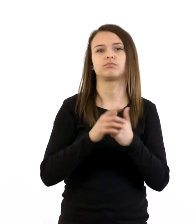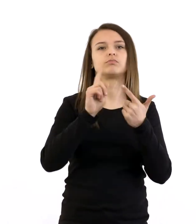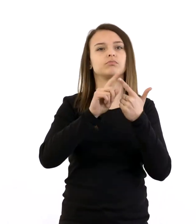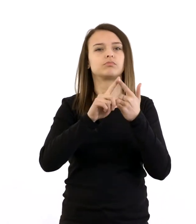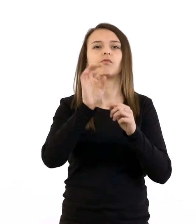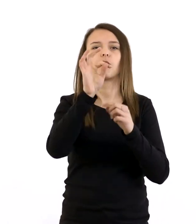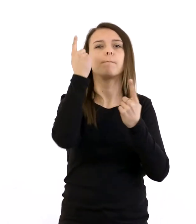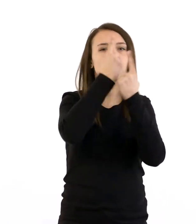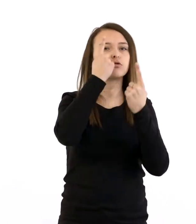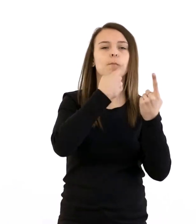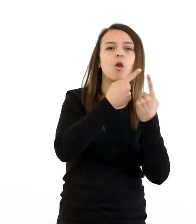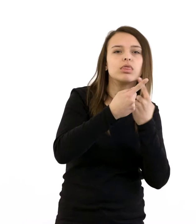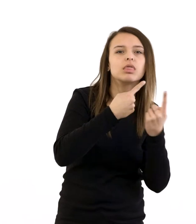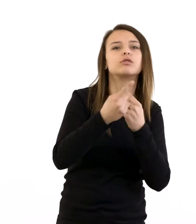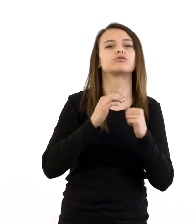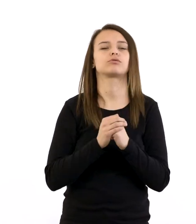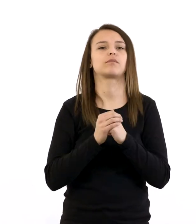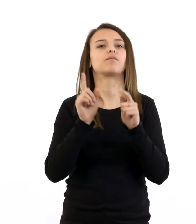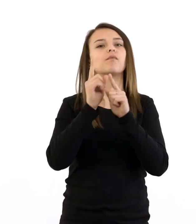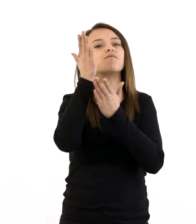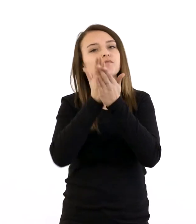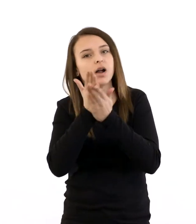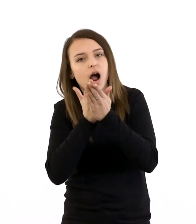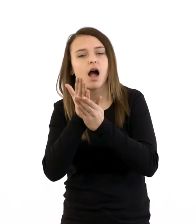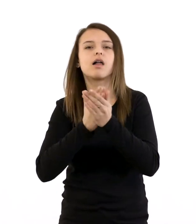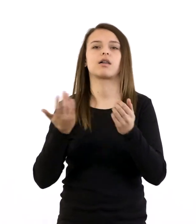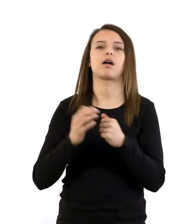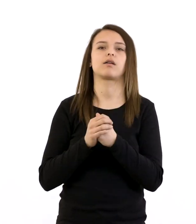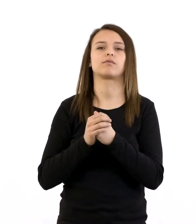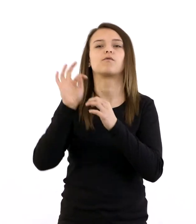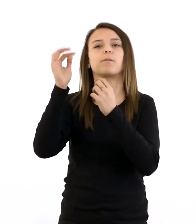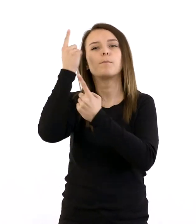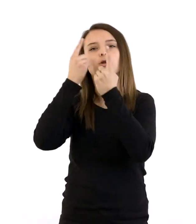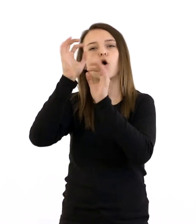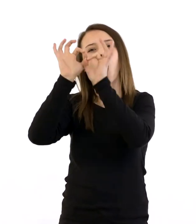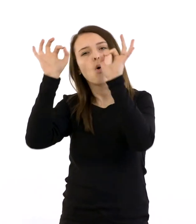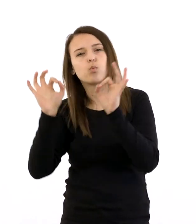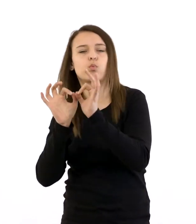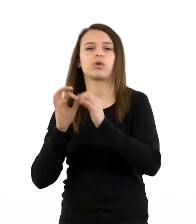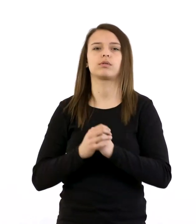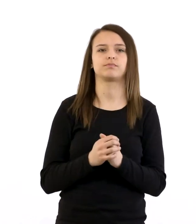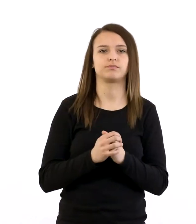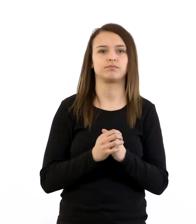poglądy polityczne; przekonania religijne lub światopoglądowe;